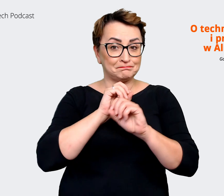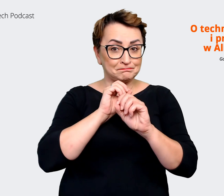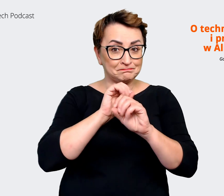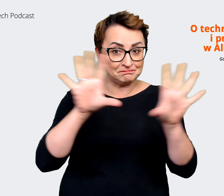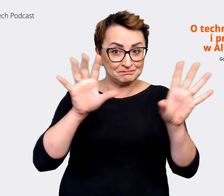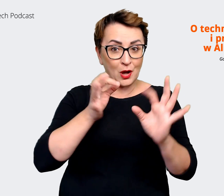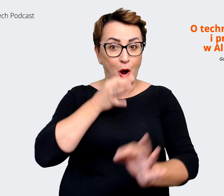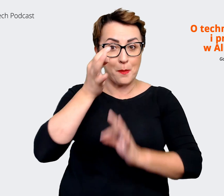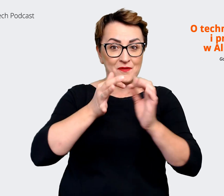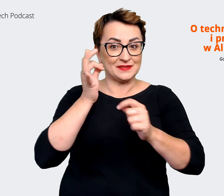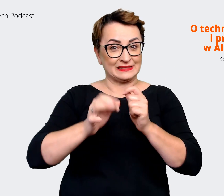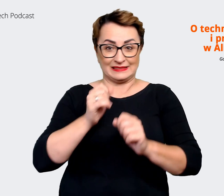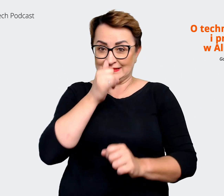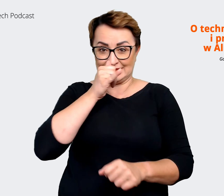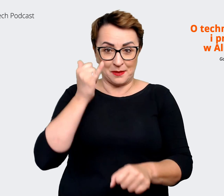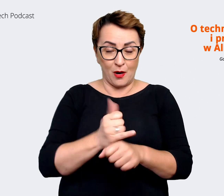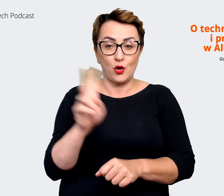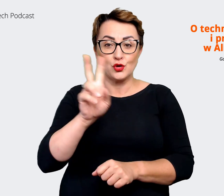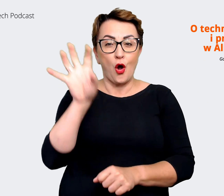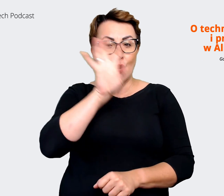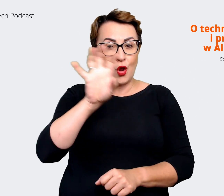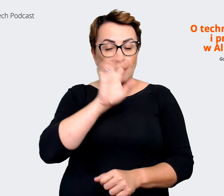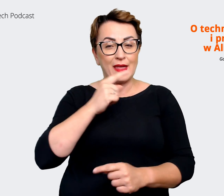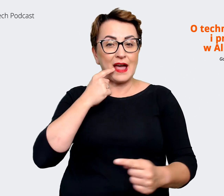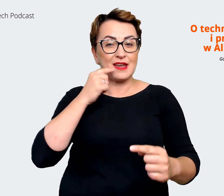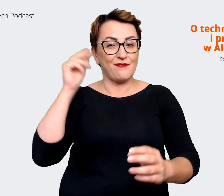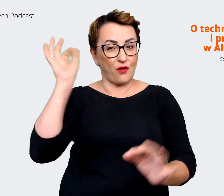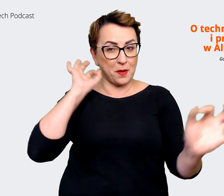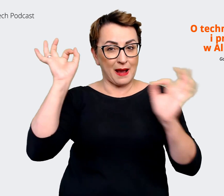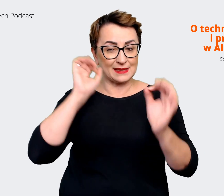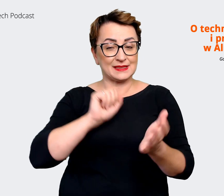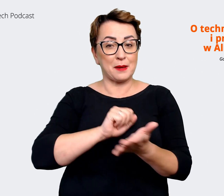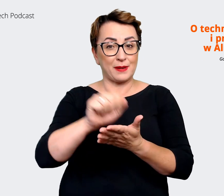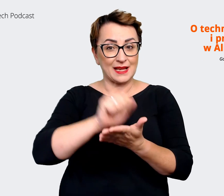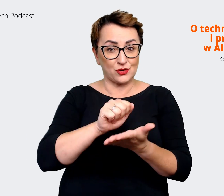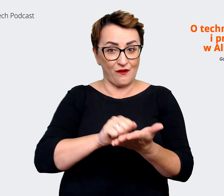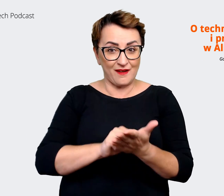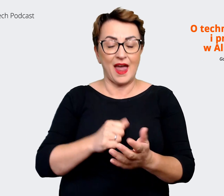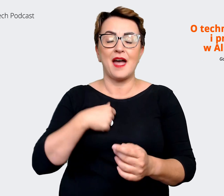szczegółów. Jeżeli ktoś śledzi jeszcze komunikaty prasowe, to może pomyśleć, co to jest, ale niedługo premiera. Prowadzący: Mariusz?